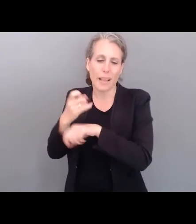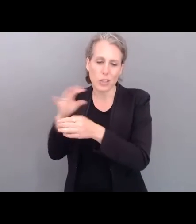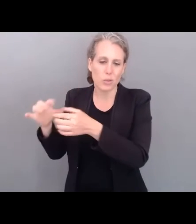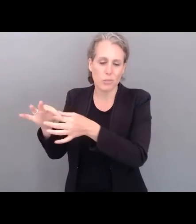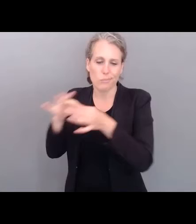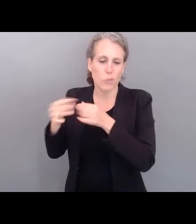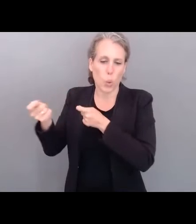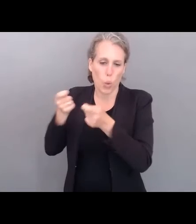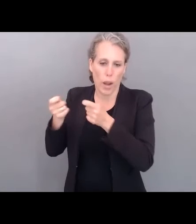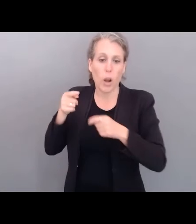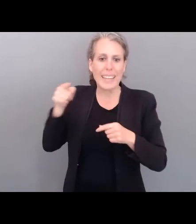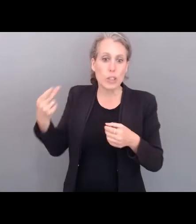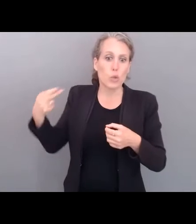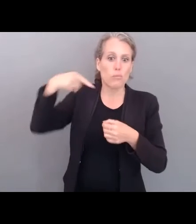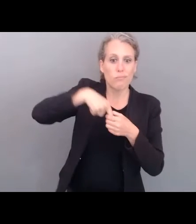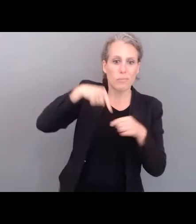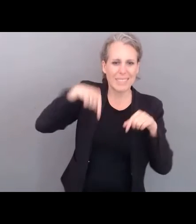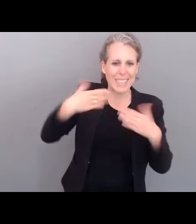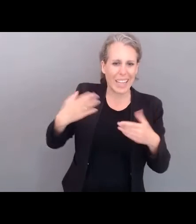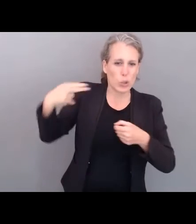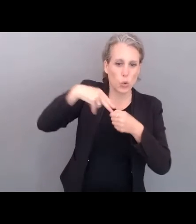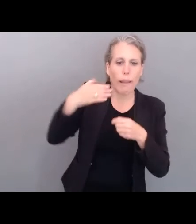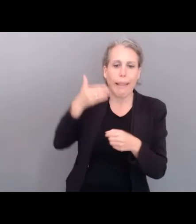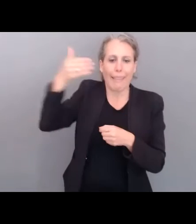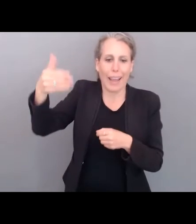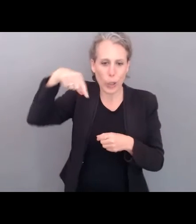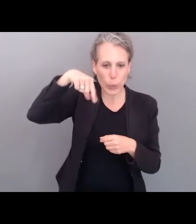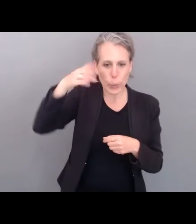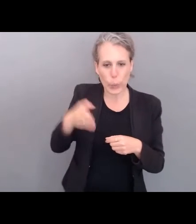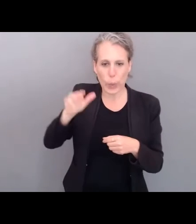coordinador de la exploración V y miembro de muchos O PD en Bangladesh y vendrá